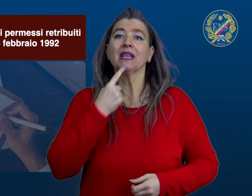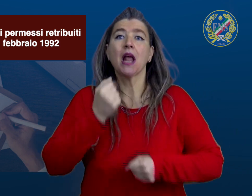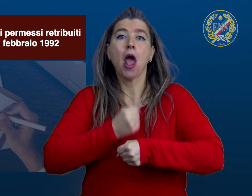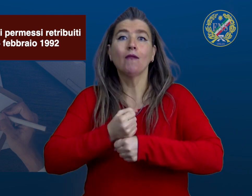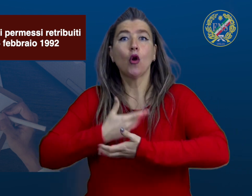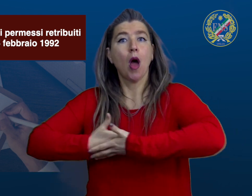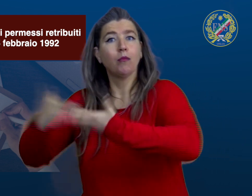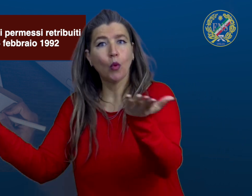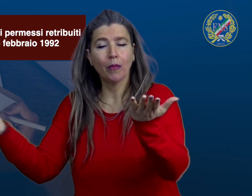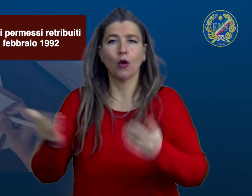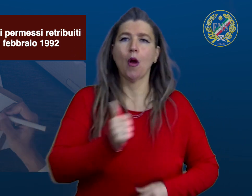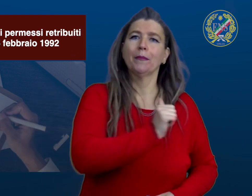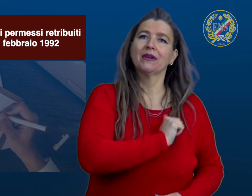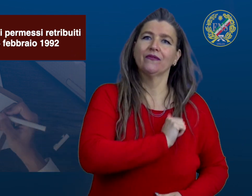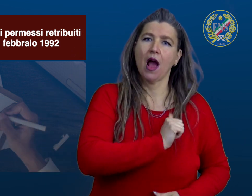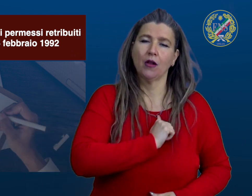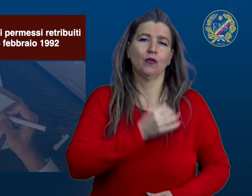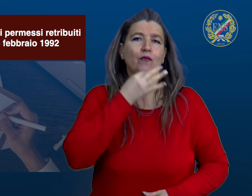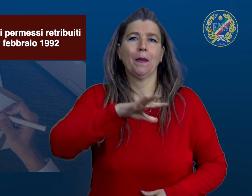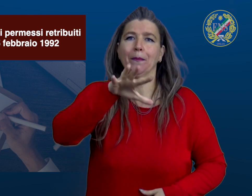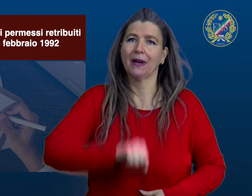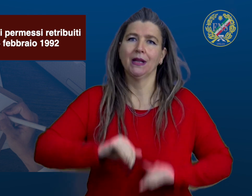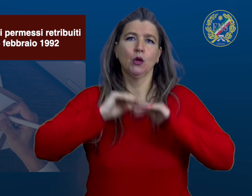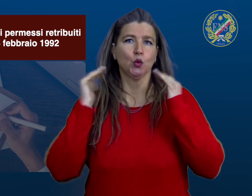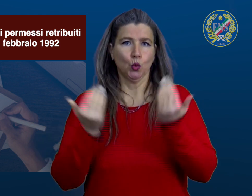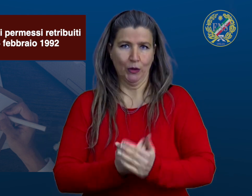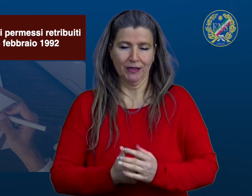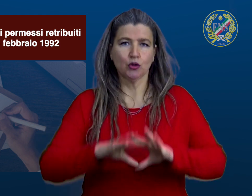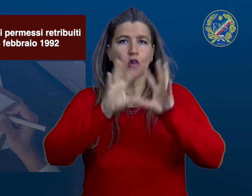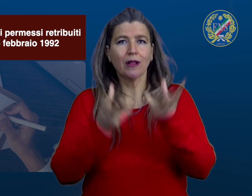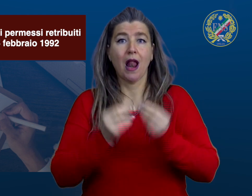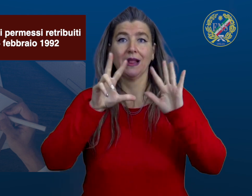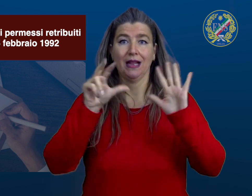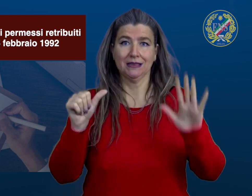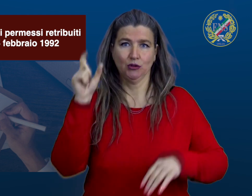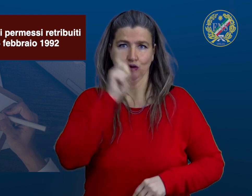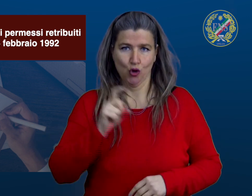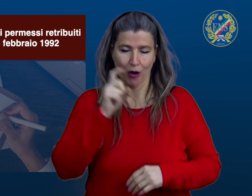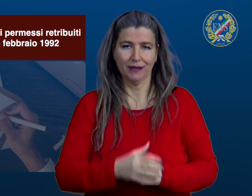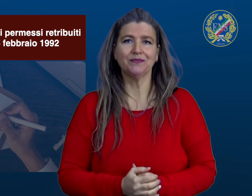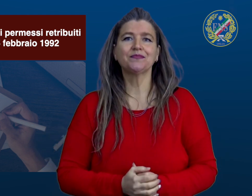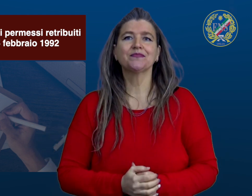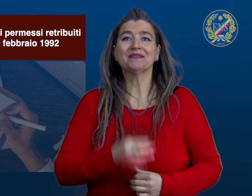nel settore pubblico o privato prende in totale 36 giorni di permesso.